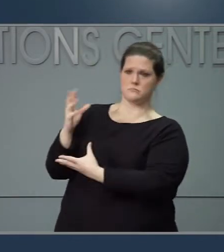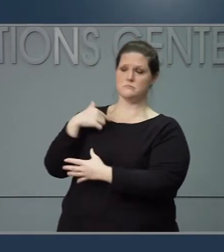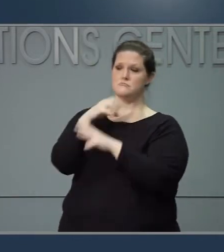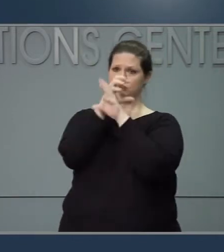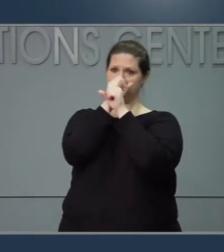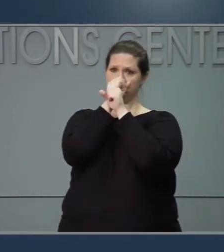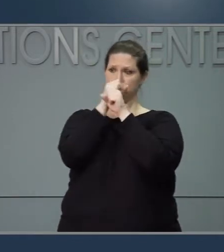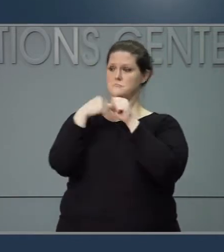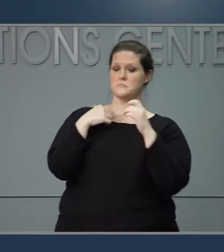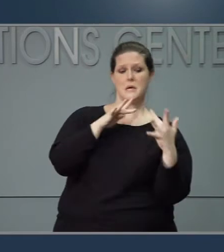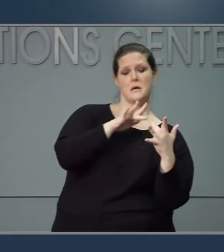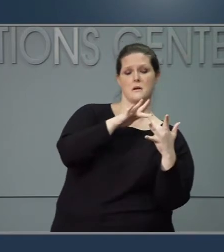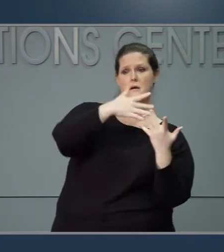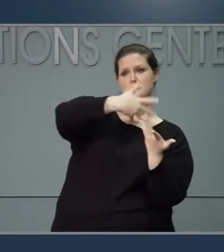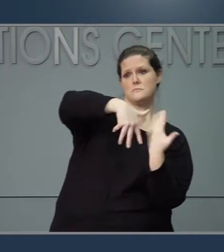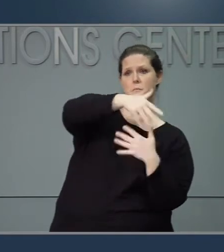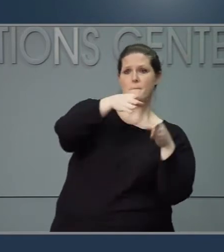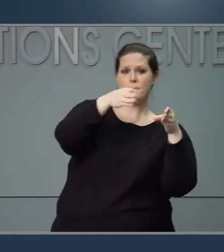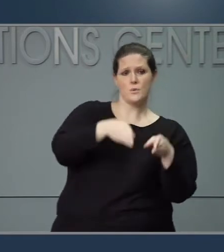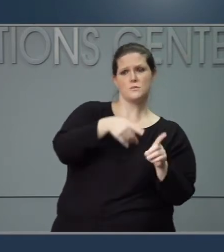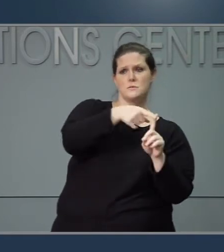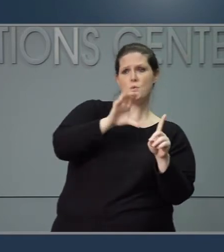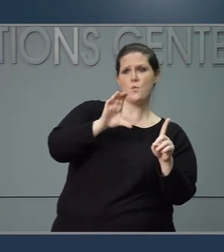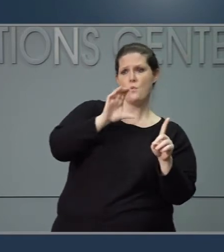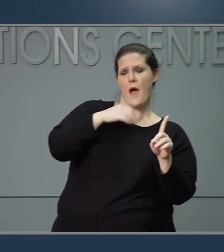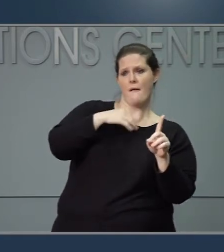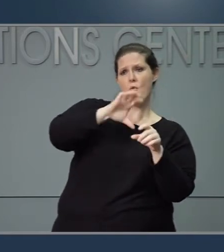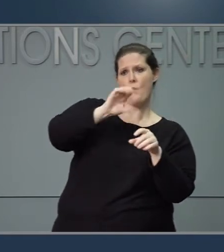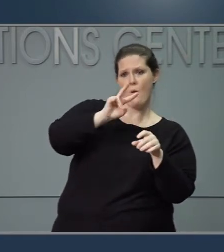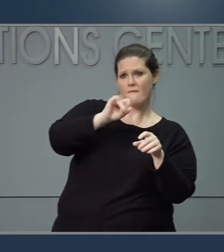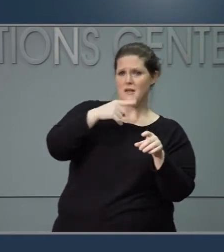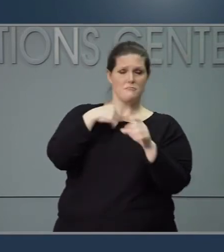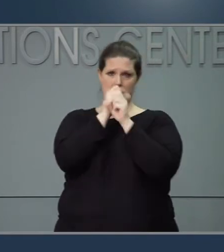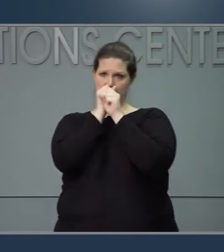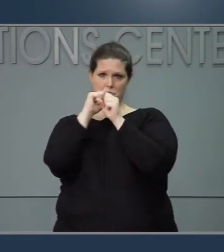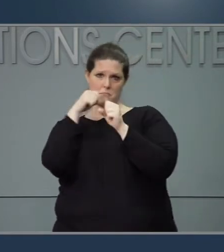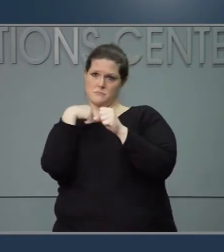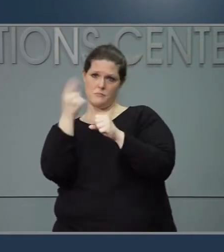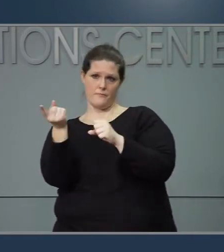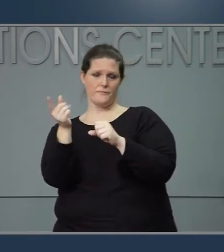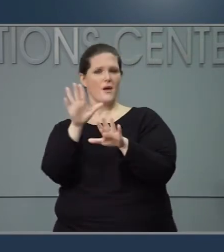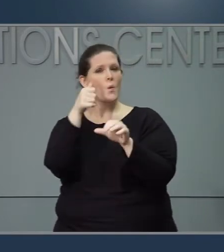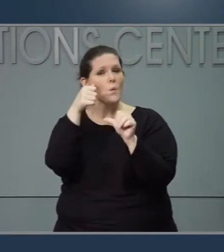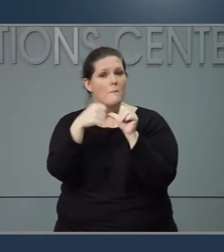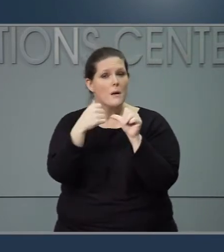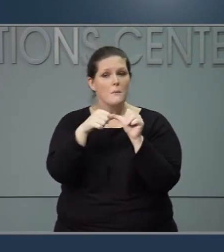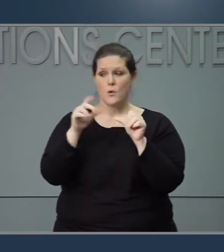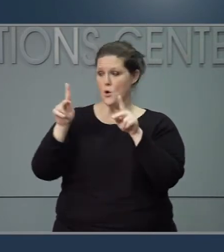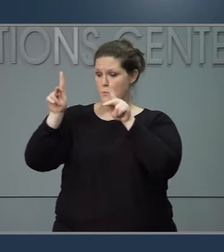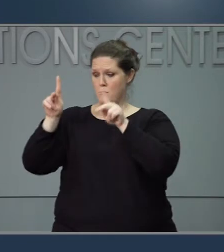Lt. Gov. Forest: HARÍA LO QUE DECÍA, NOS CENTRAREMOS EN LOS MÁS VULNERABLES, LOS ANCIANOS, PERSONAS DE MÁS DE 70 AÑOS,